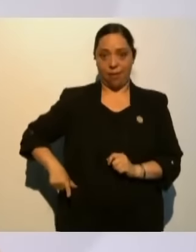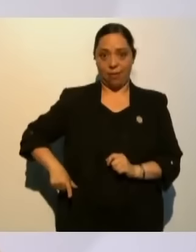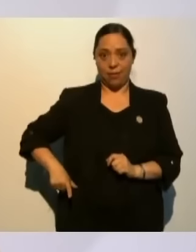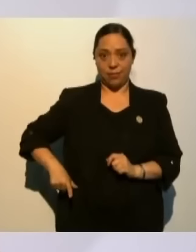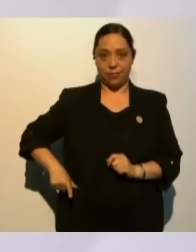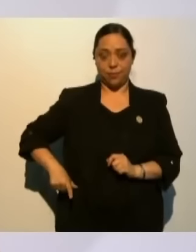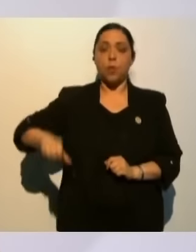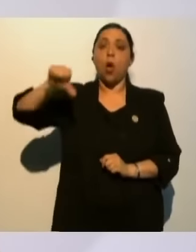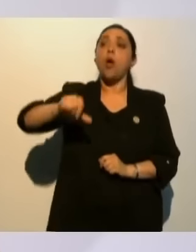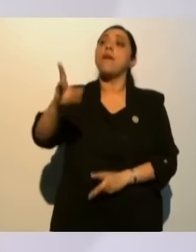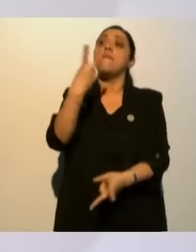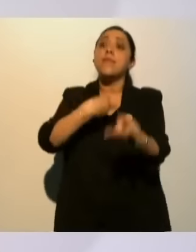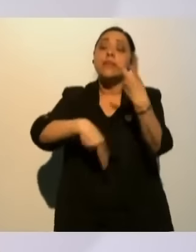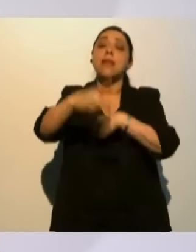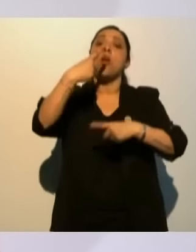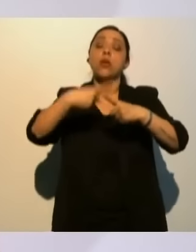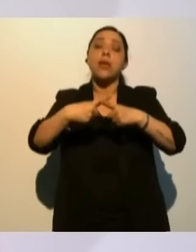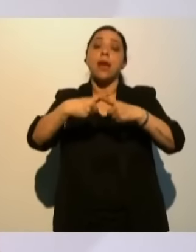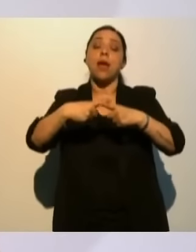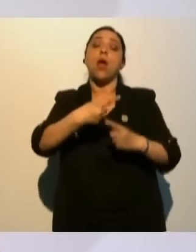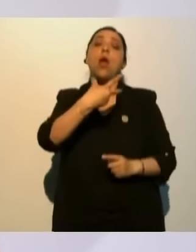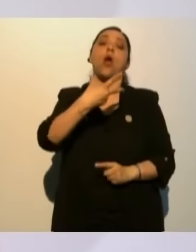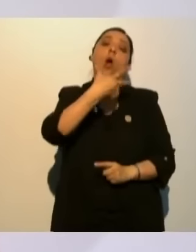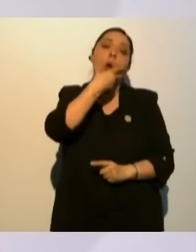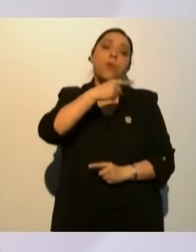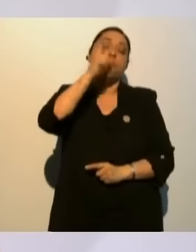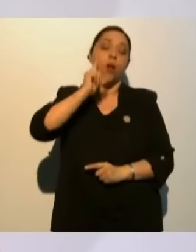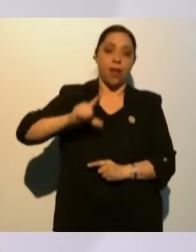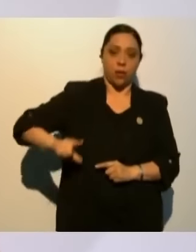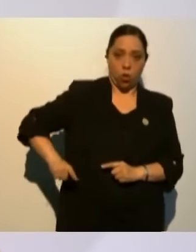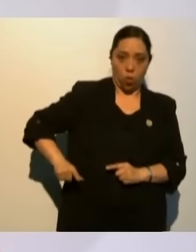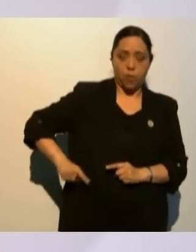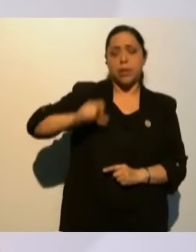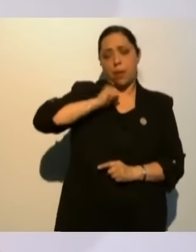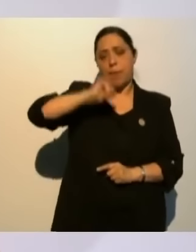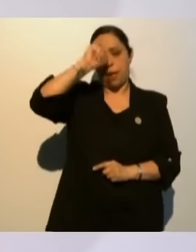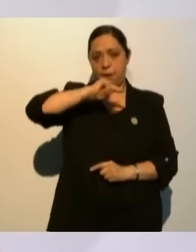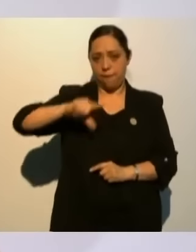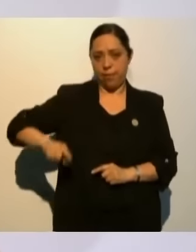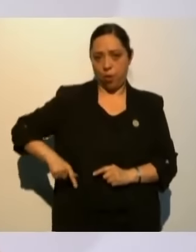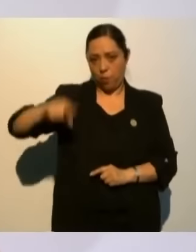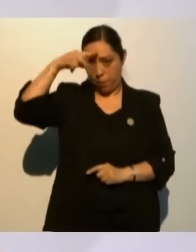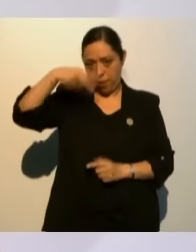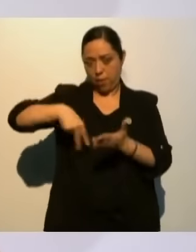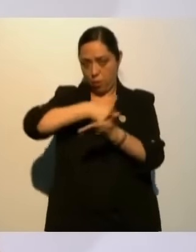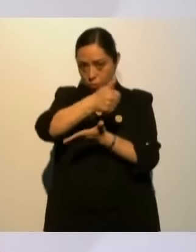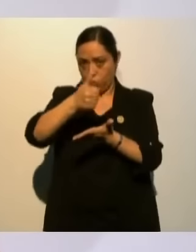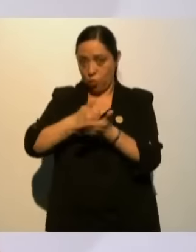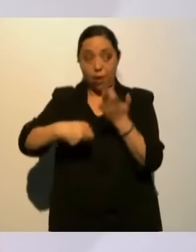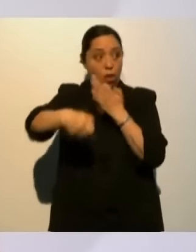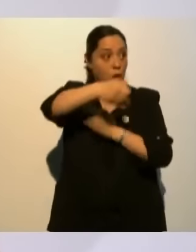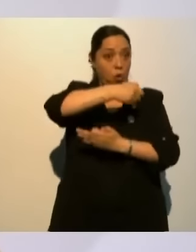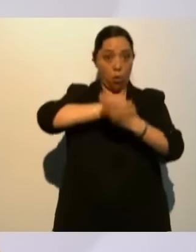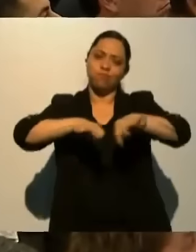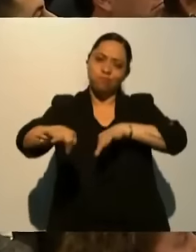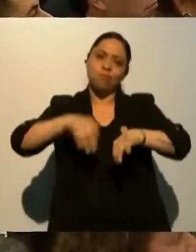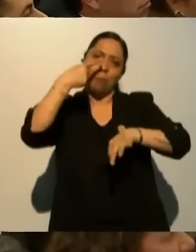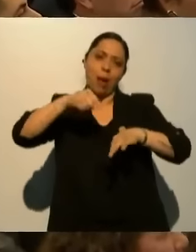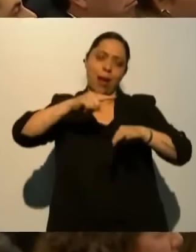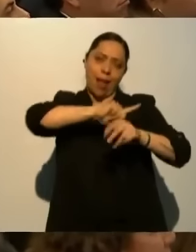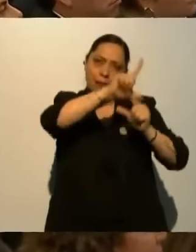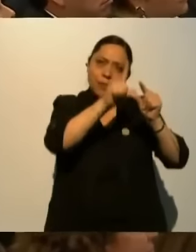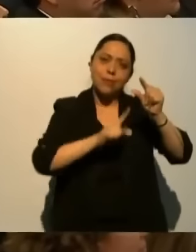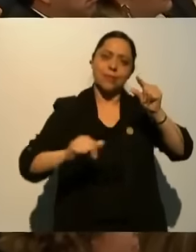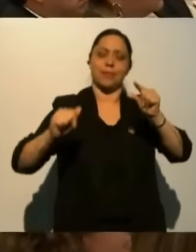y la jefa de gobierno de México todas y todos están aquí la gran mayoría de las presidentas